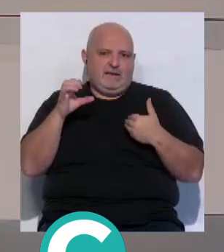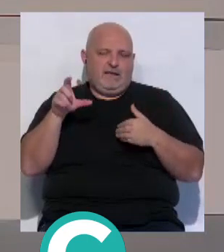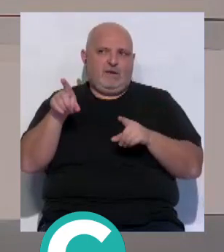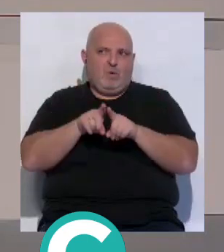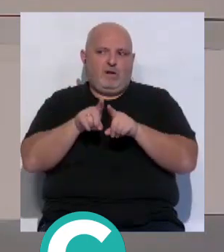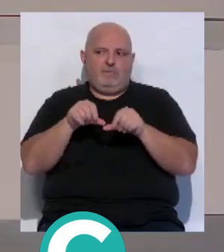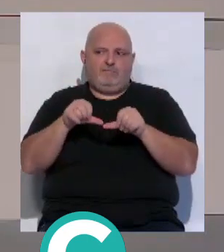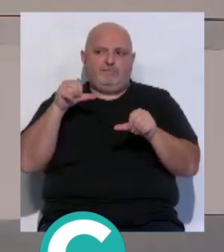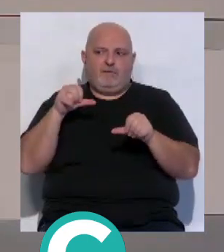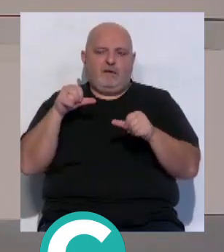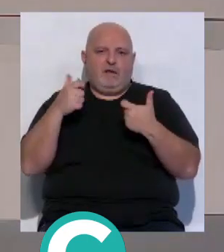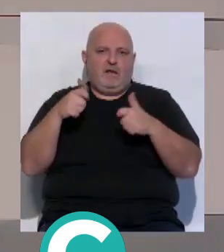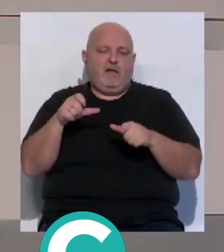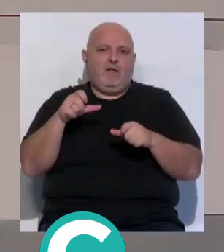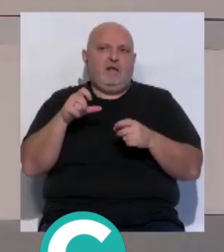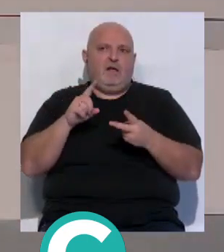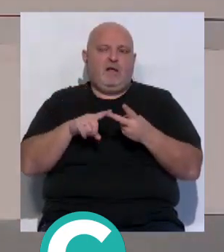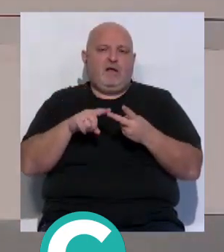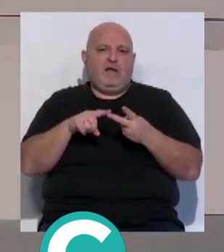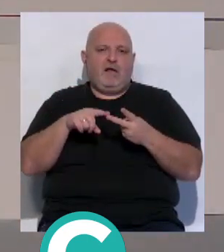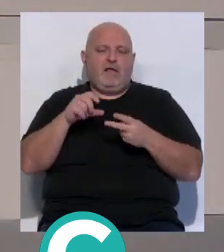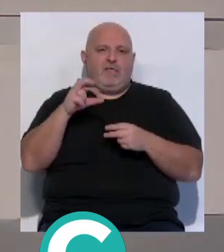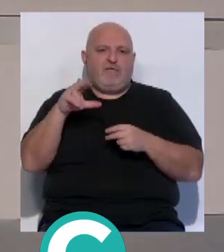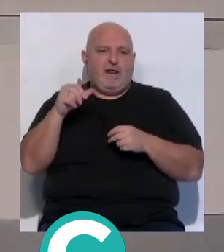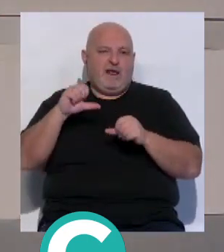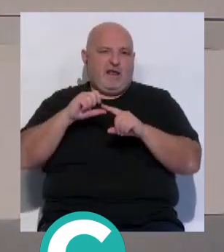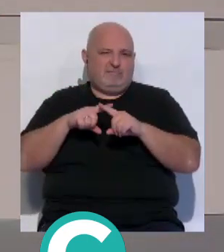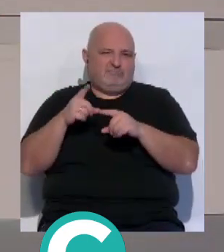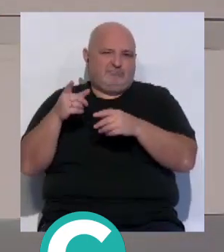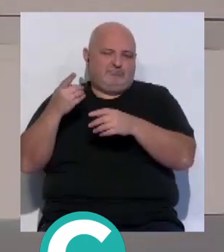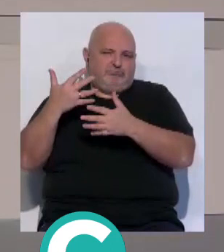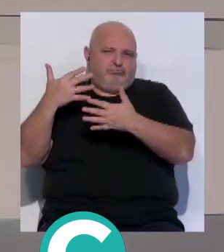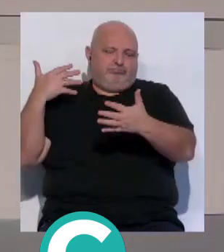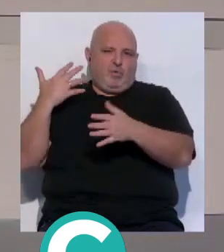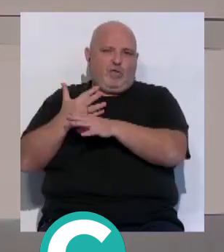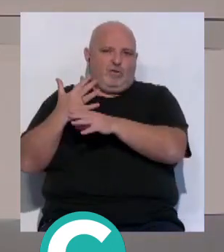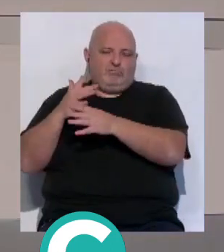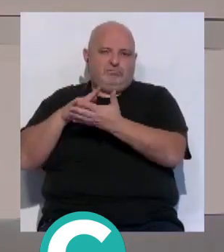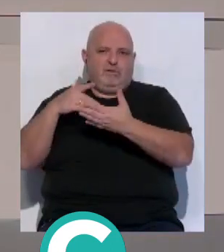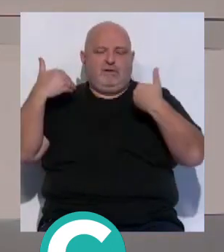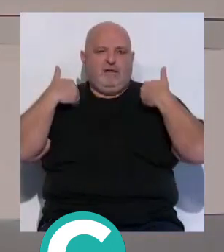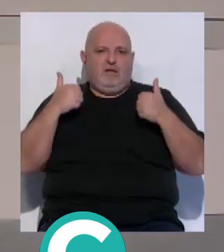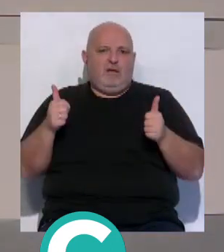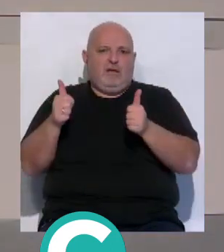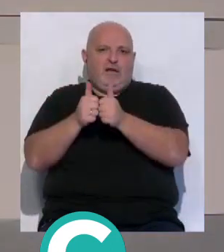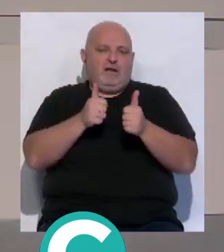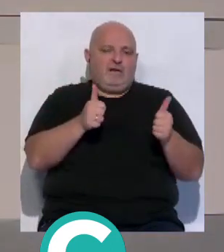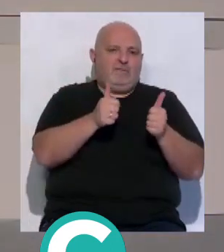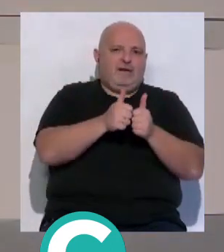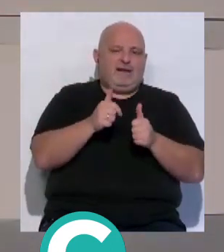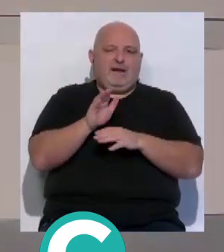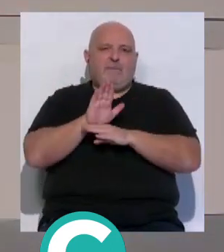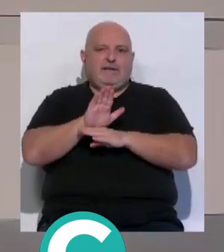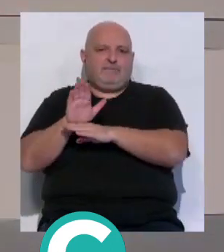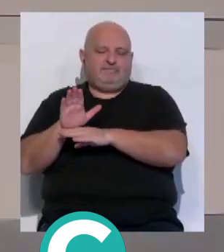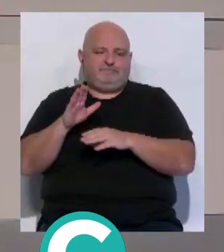llevaban a Álvaro Cervera Y así también con otros futbolistas y entrenadores de la tanto